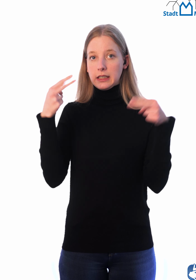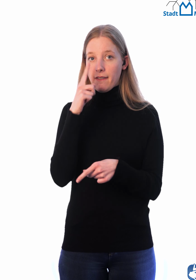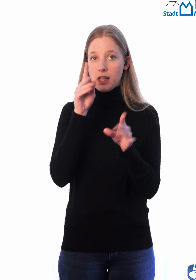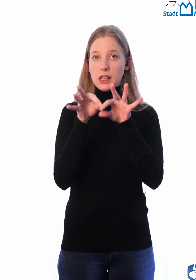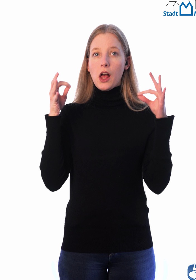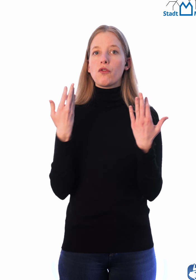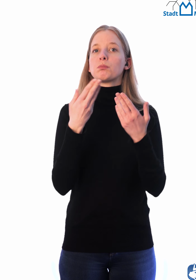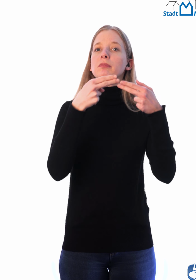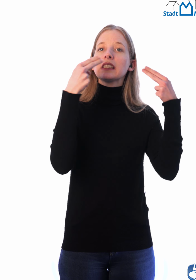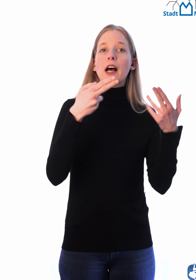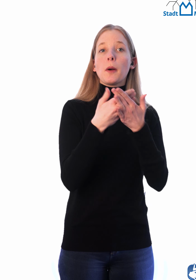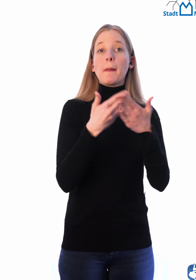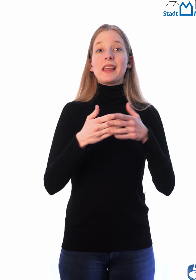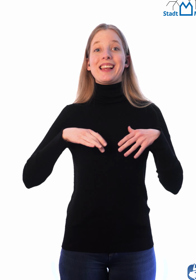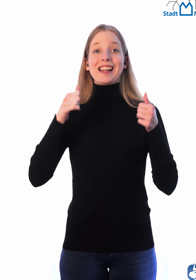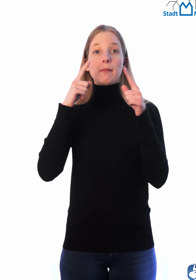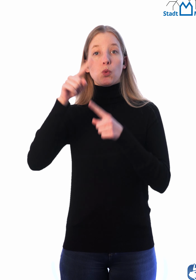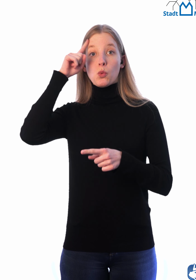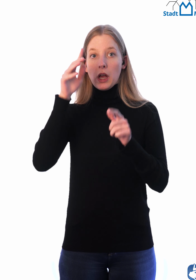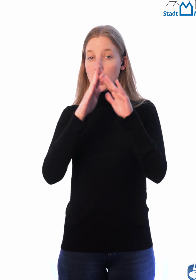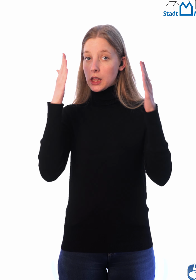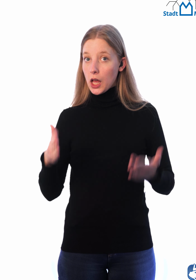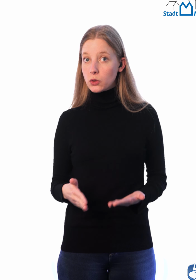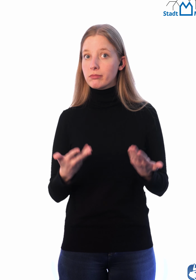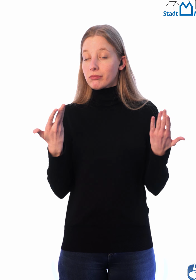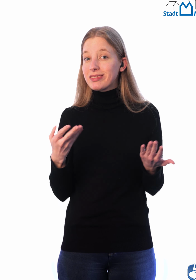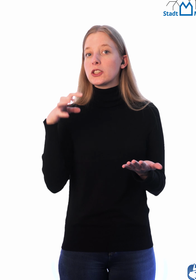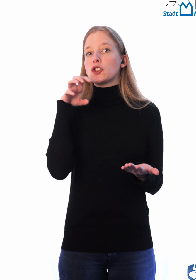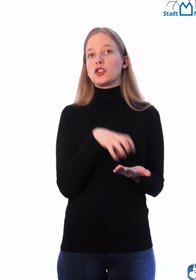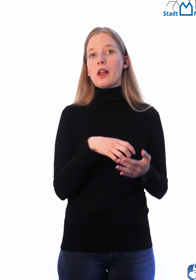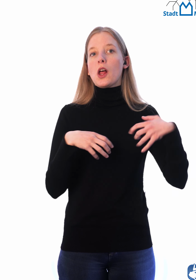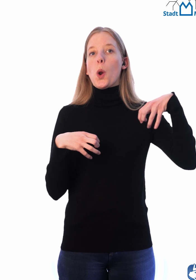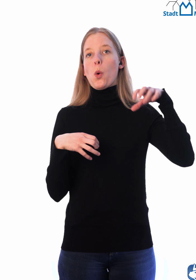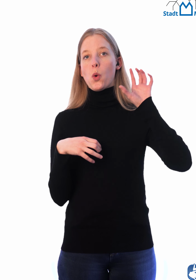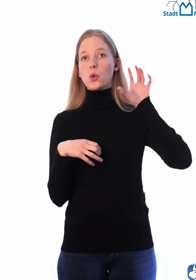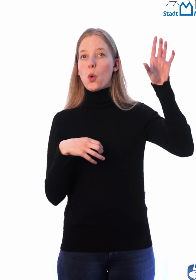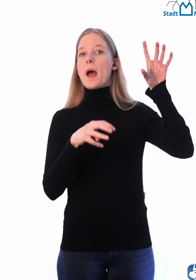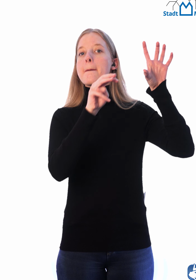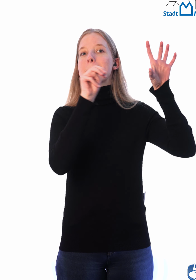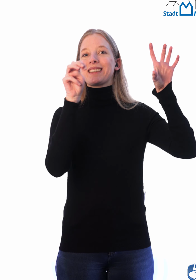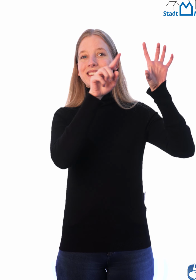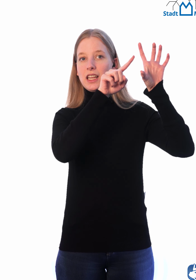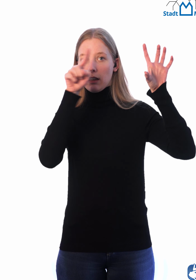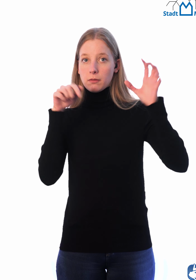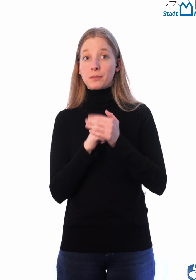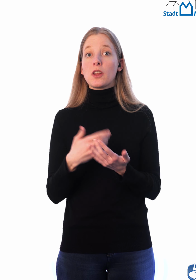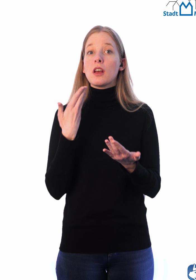Auf den Seiten im Bereich „Leben & Rathaus“ steht hier das Logo der Stadt Metzingen.